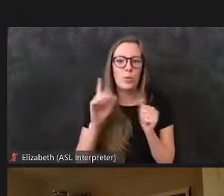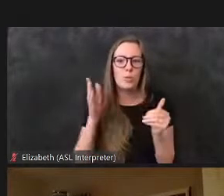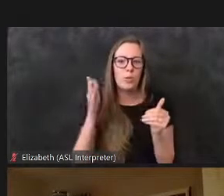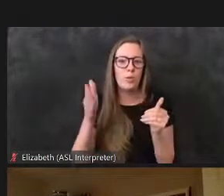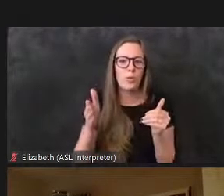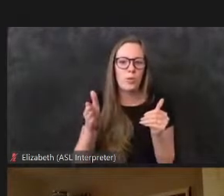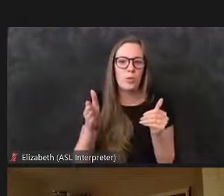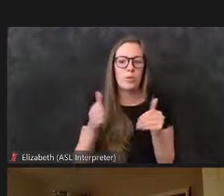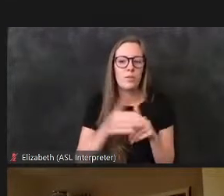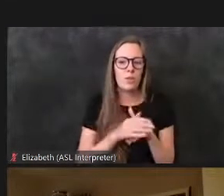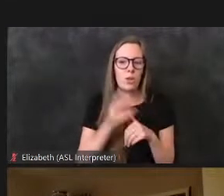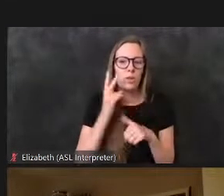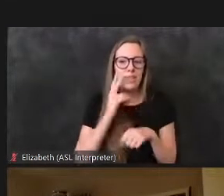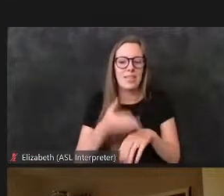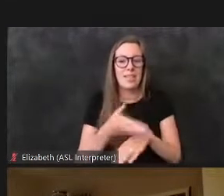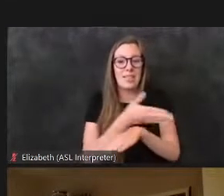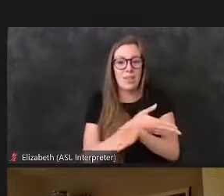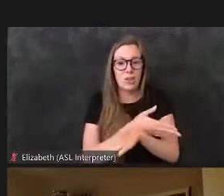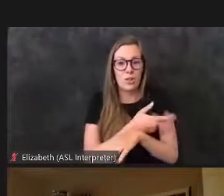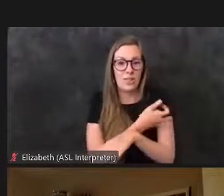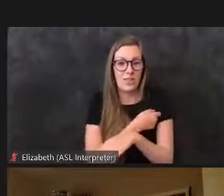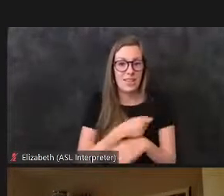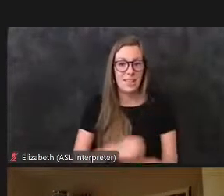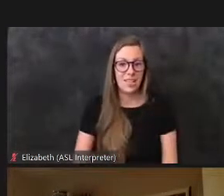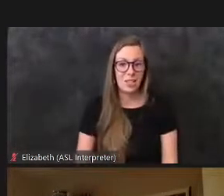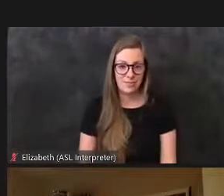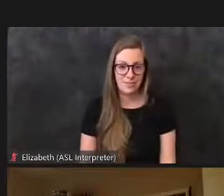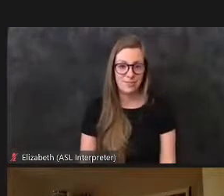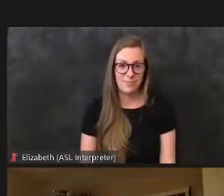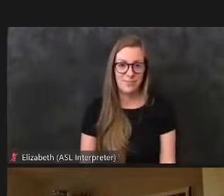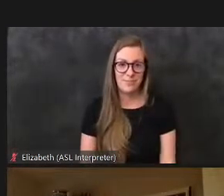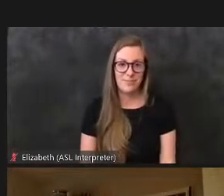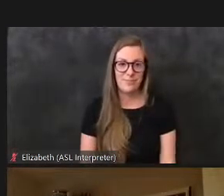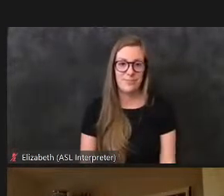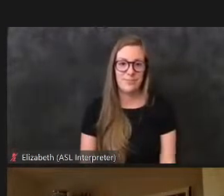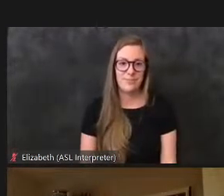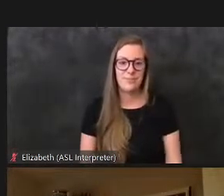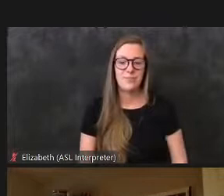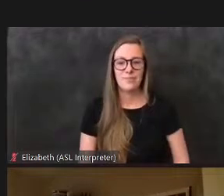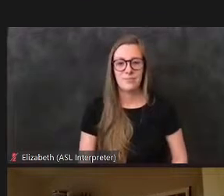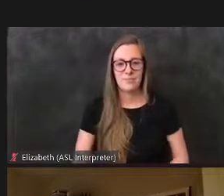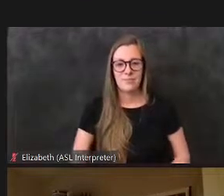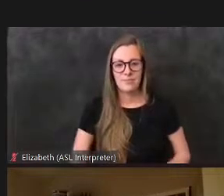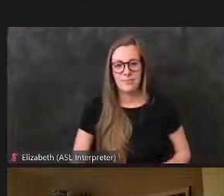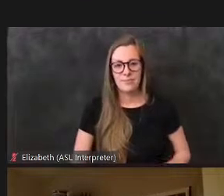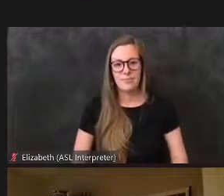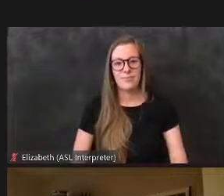nos movemos hacia adelante las siguientes semanas al incremento de la vacunación. Distribucin. Señor Presidente, gracias Senador.